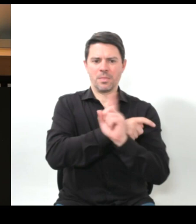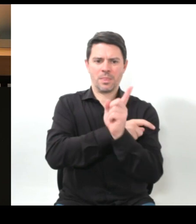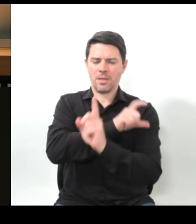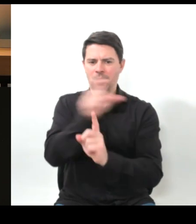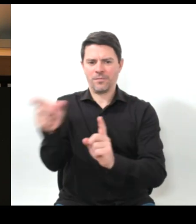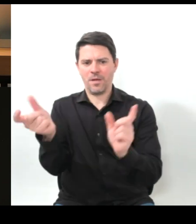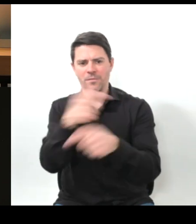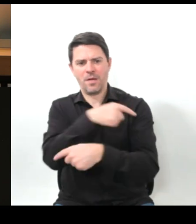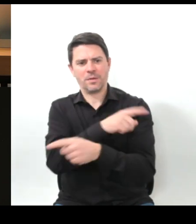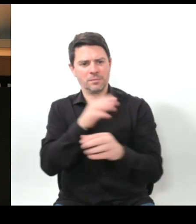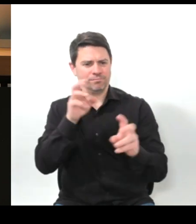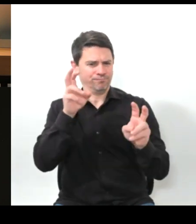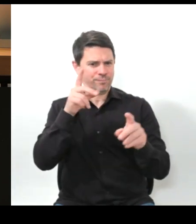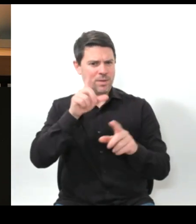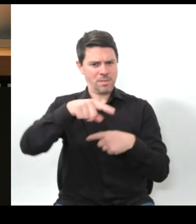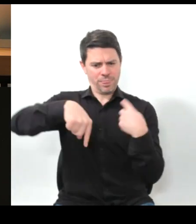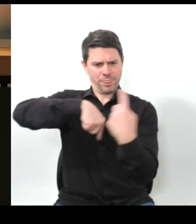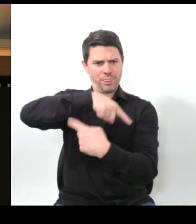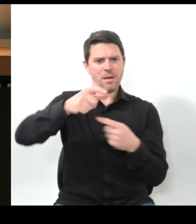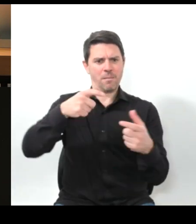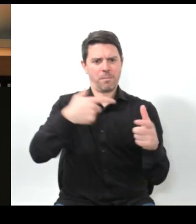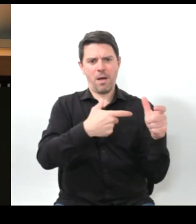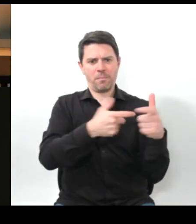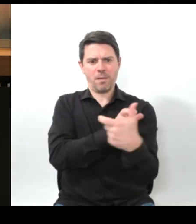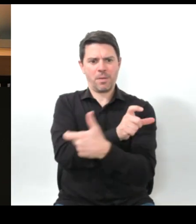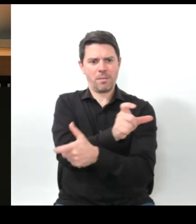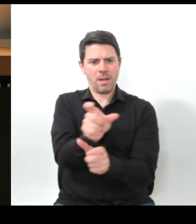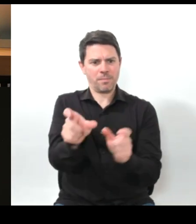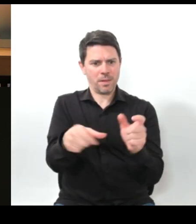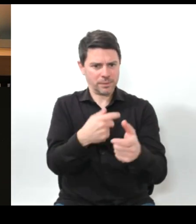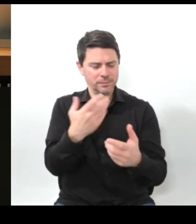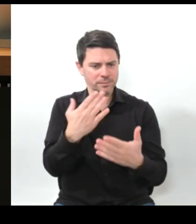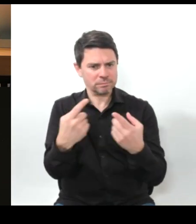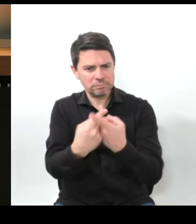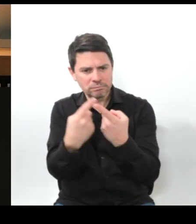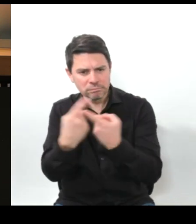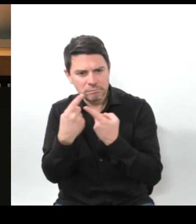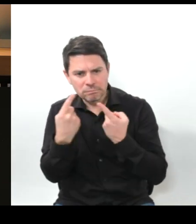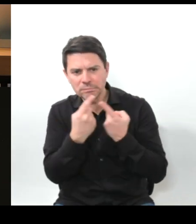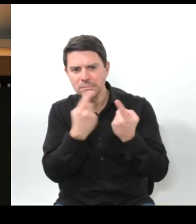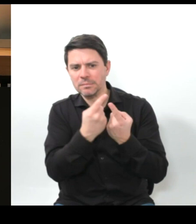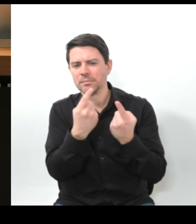dem Tisch und wir werden sie mit jedem, der die Nöte der Mieterinnen und Mieter lindern möchte, so wie